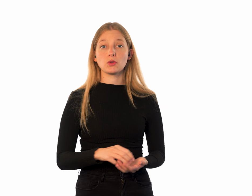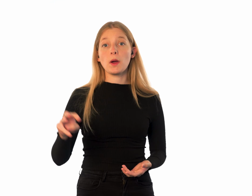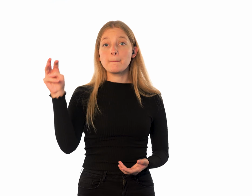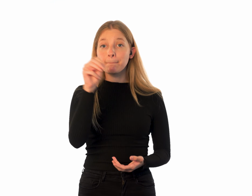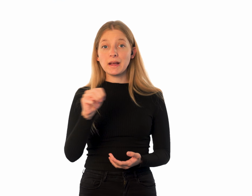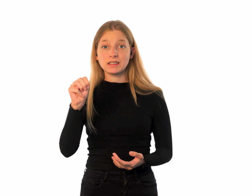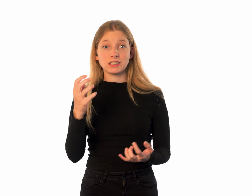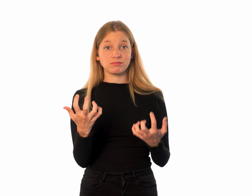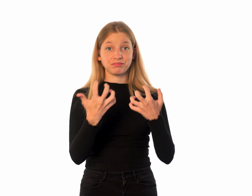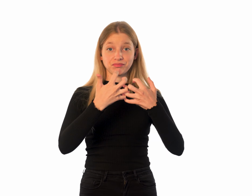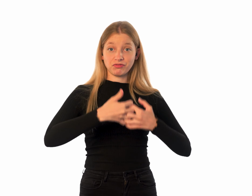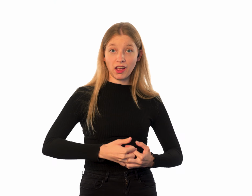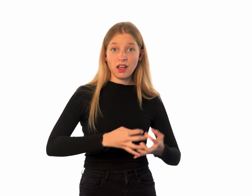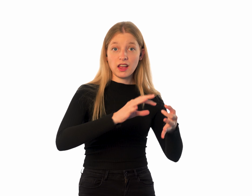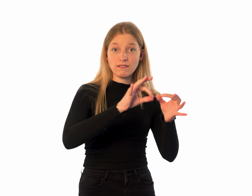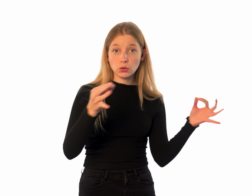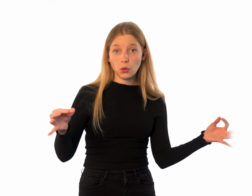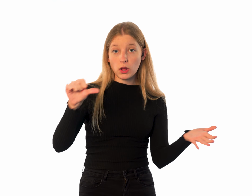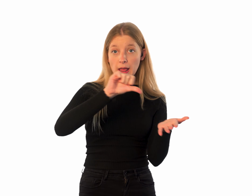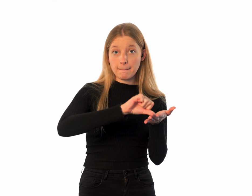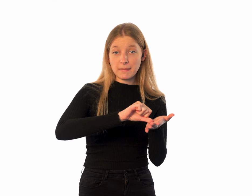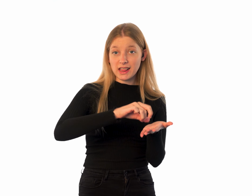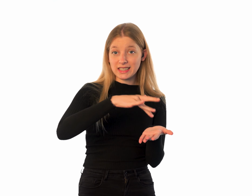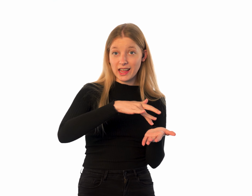Metzingen vereint viele Funktionen eines Mittelzentrums und kann sich somit an